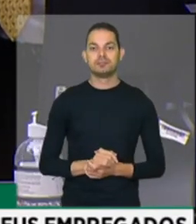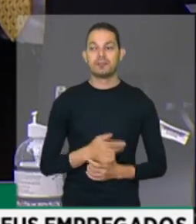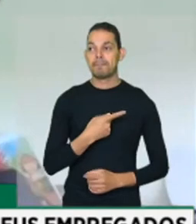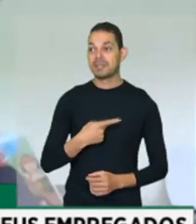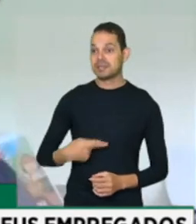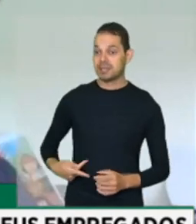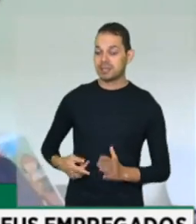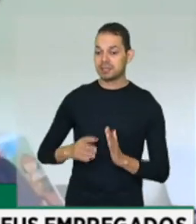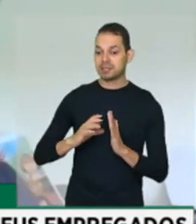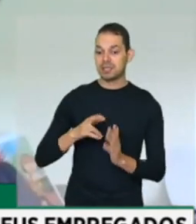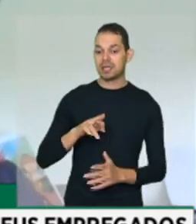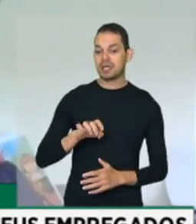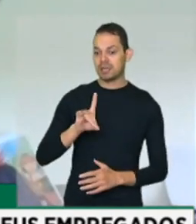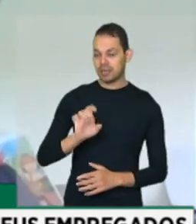REDE. [DEPUTADA]: PRESIDENTE,